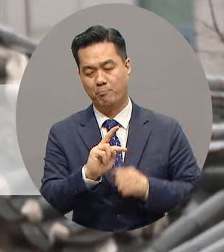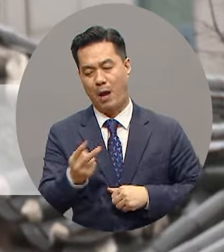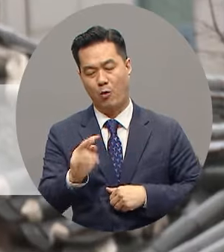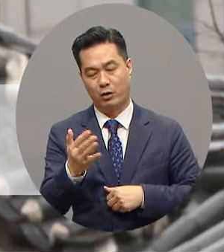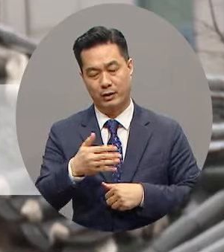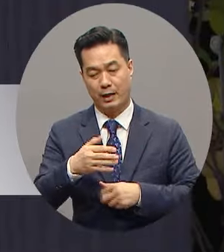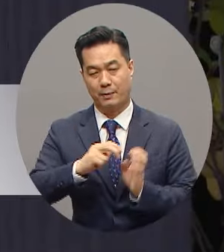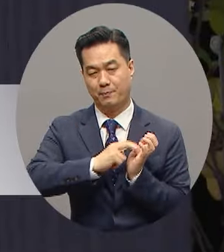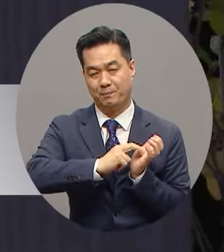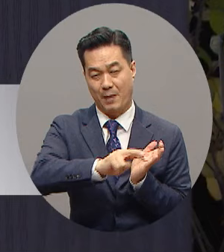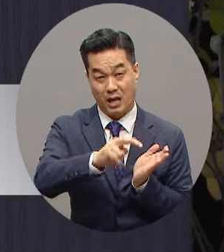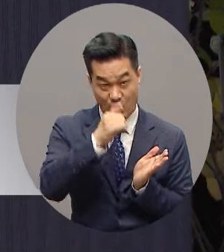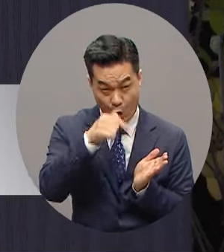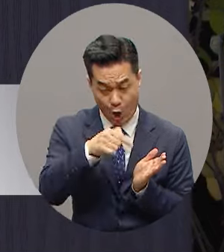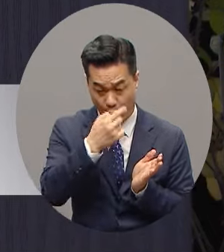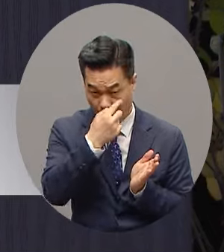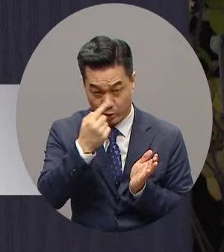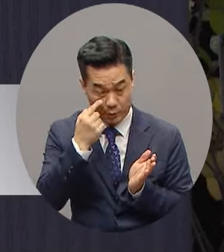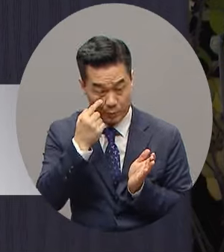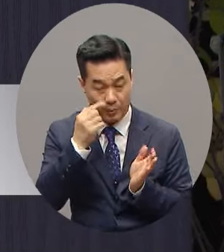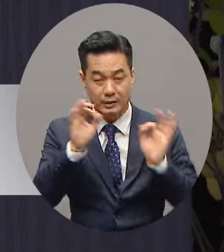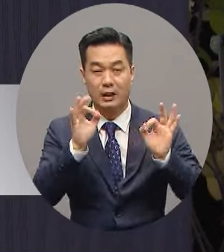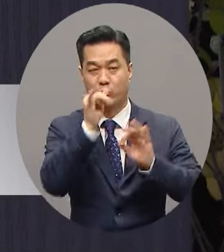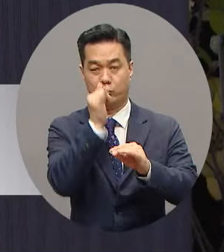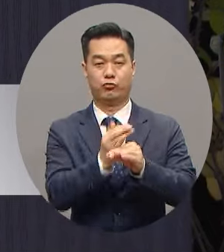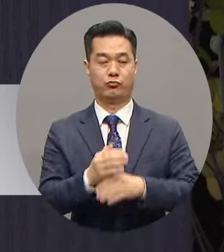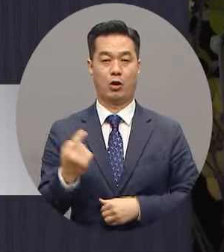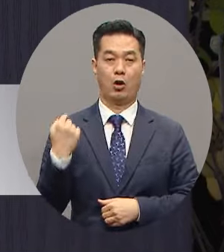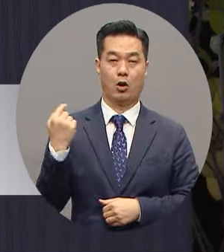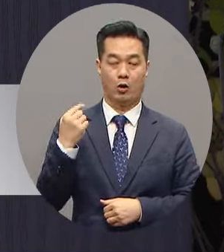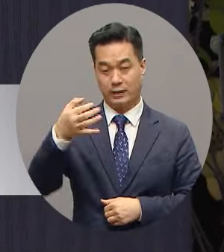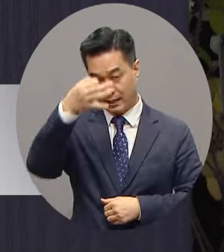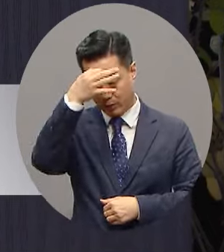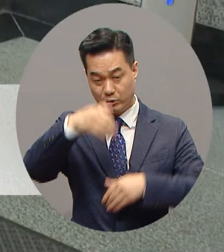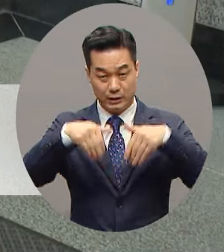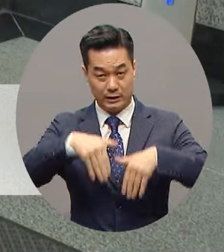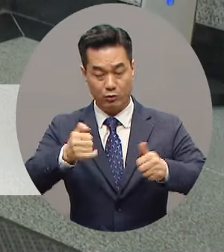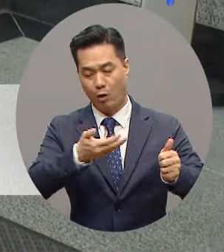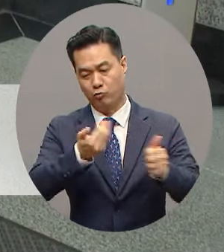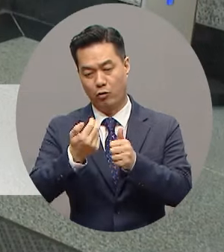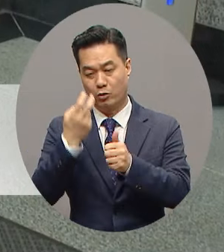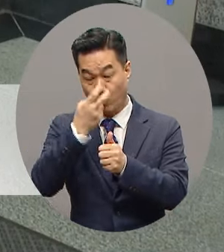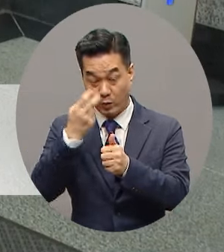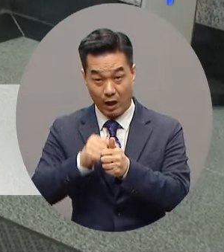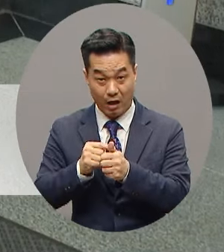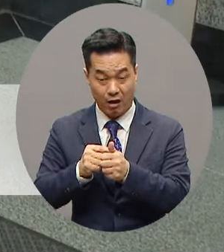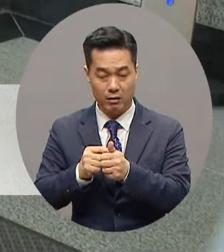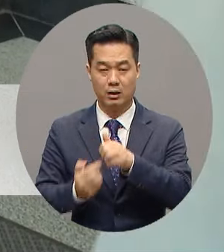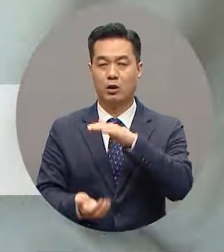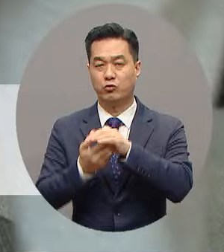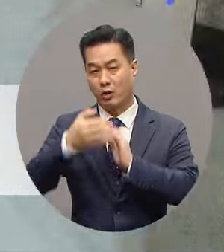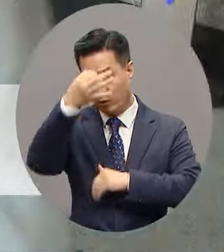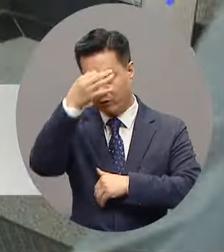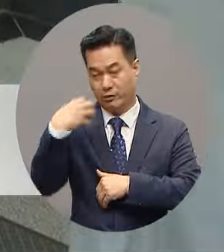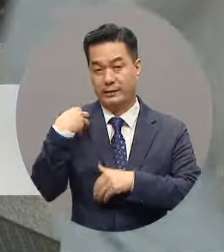메신저로 서버 관리자 계정 비밀번호를바꿔야 한다는 취지의 메시지를 보낸